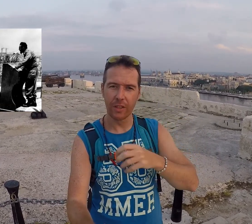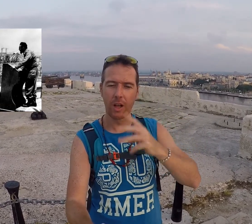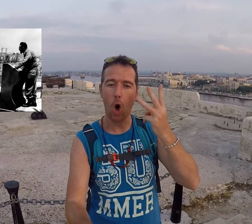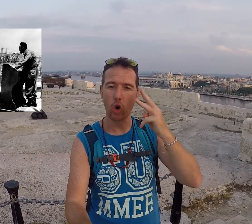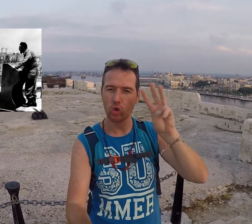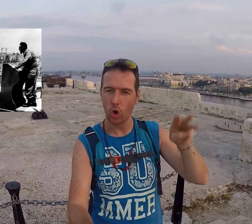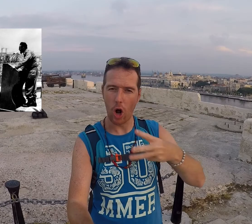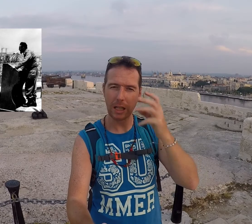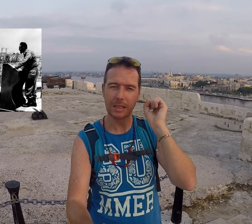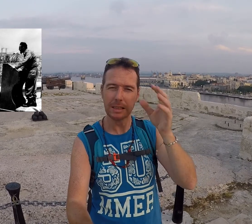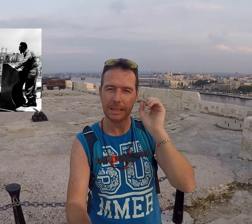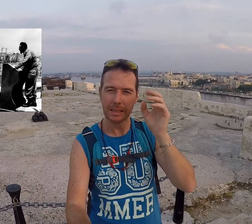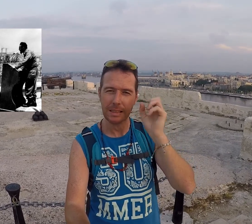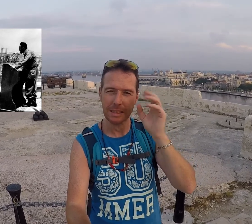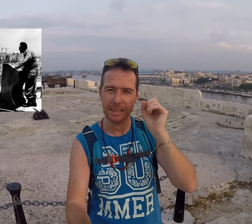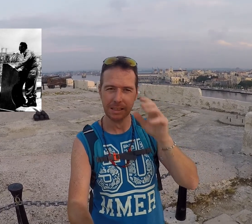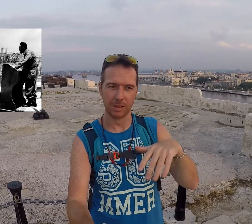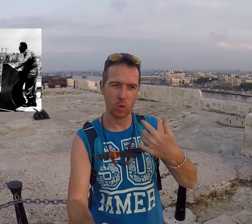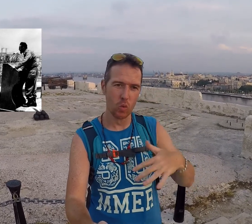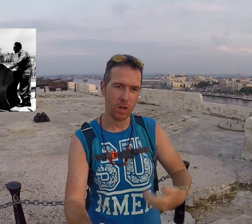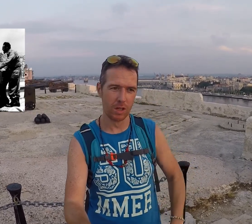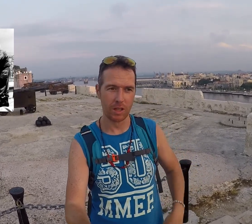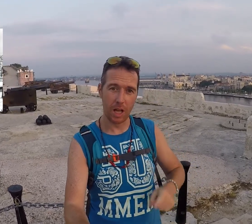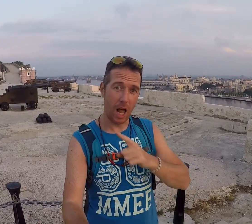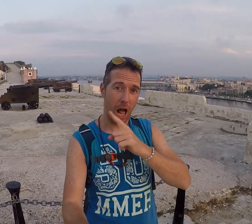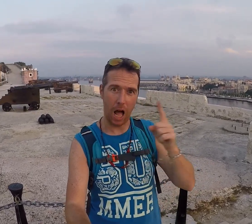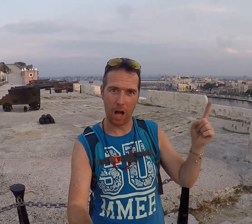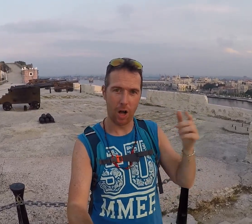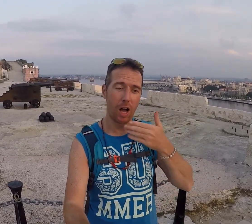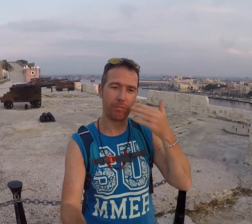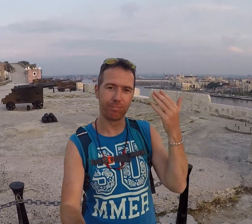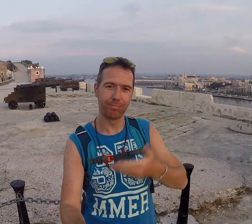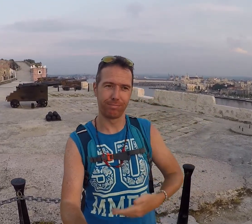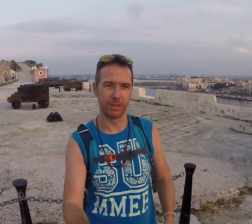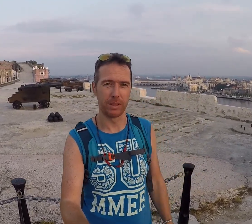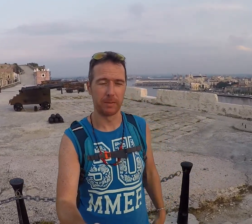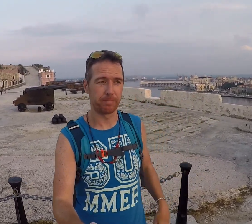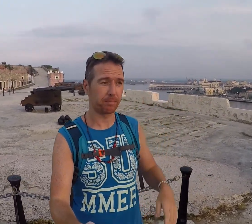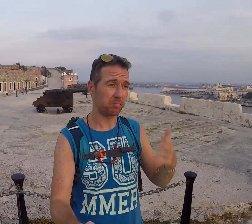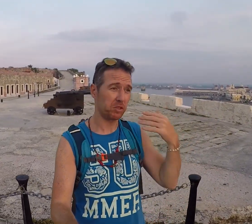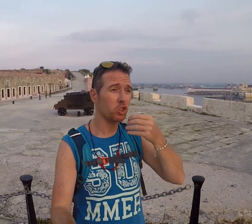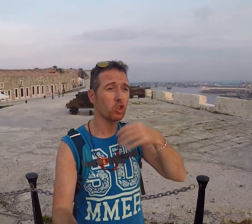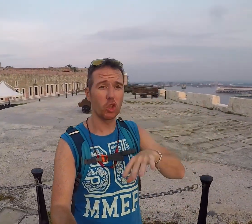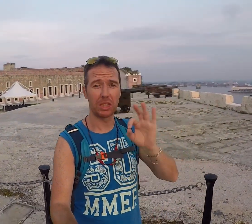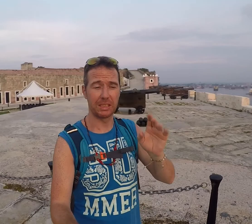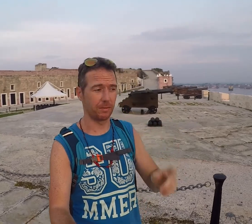¡Qué largo! qué aburrimiento, es lo que pasó